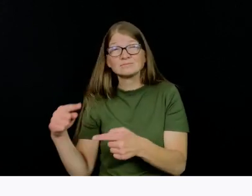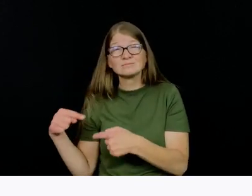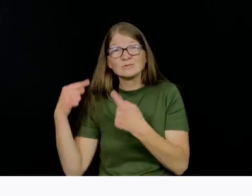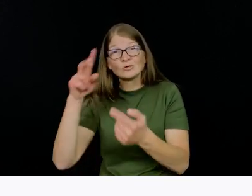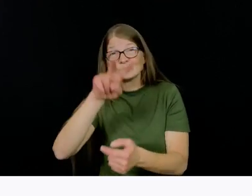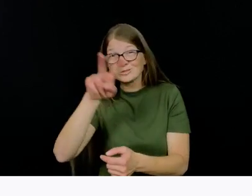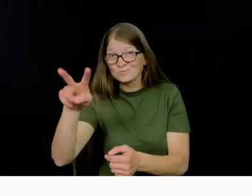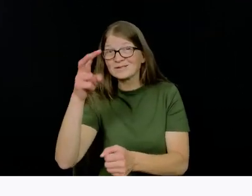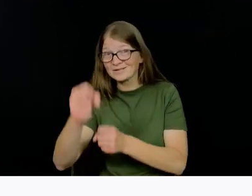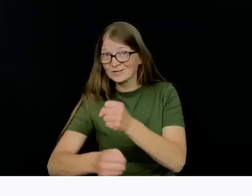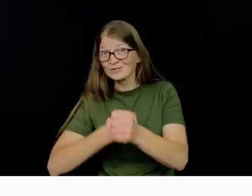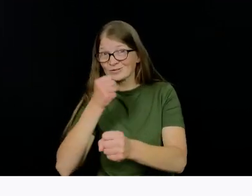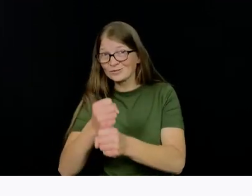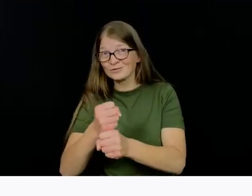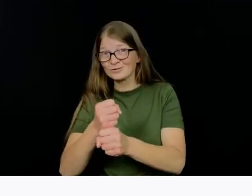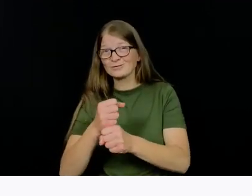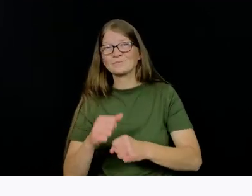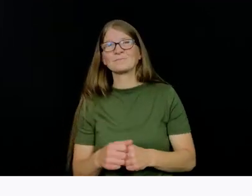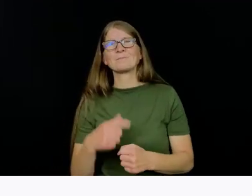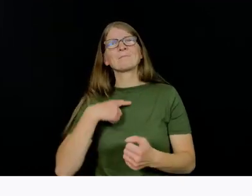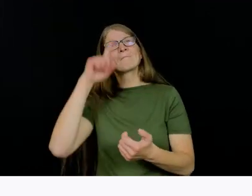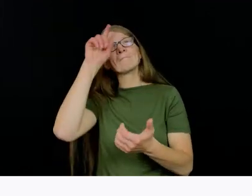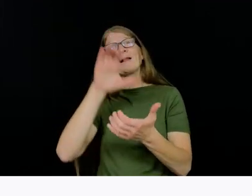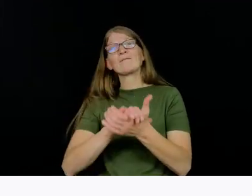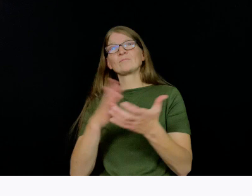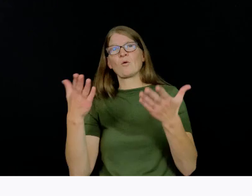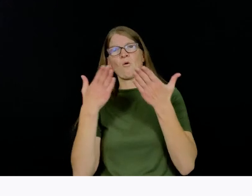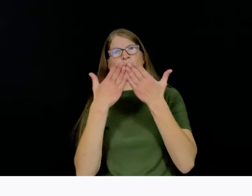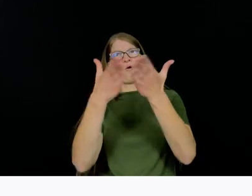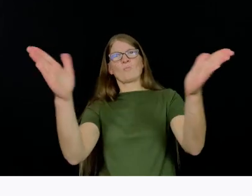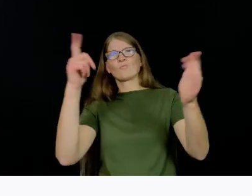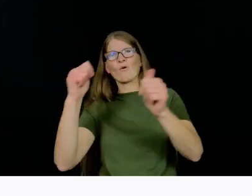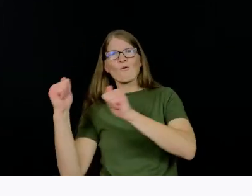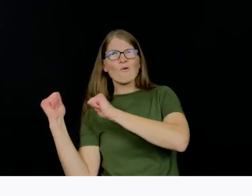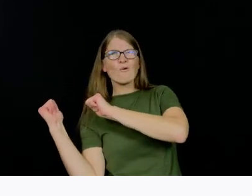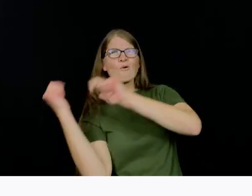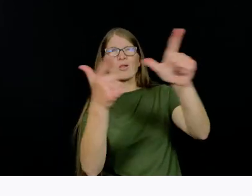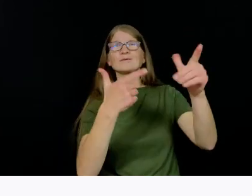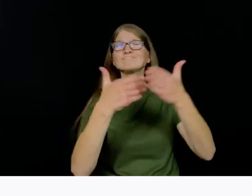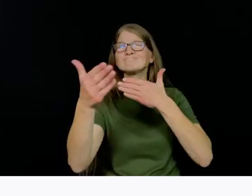بغضّ النظر عن اللغة التي تتحدّثونها لذا فإن Google متاحٌ بأكثر من 150 لغة